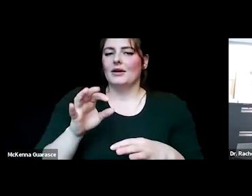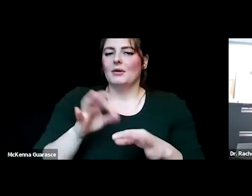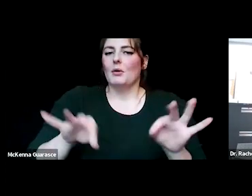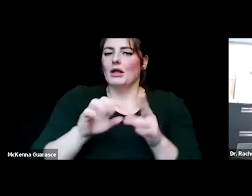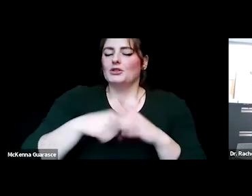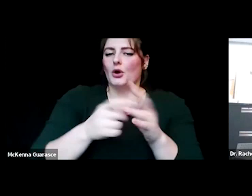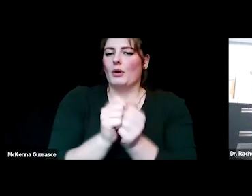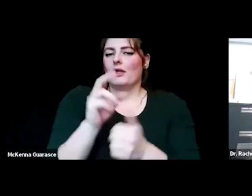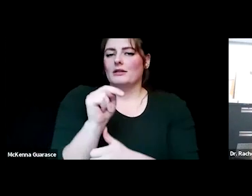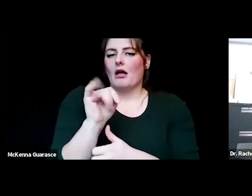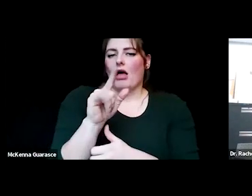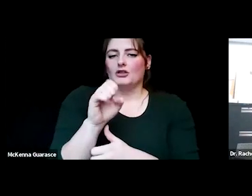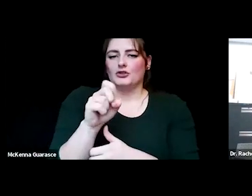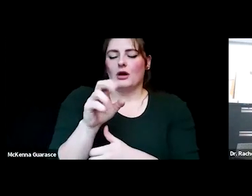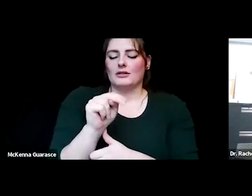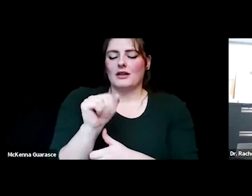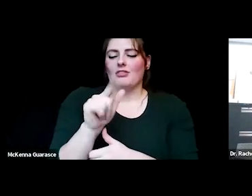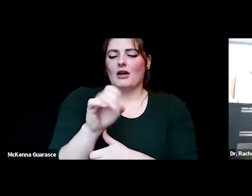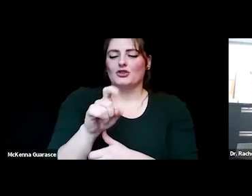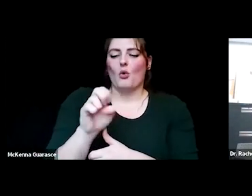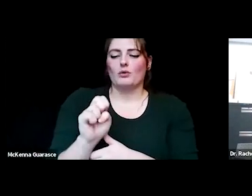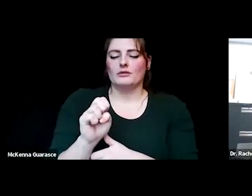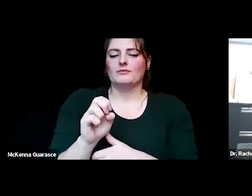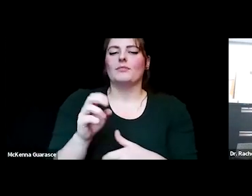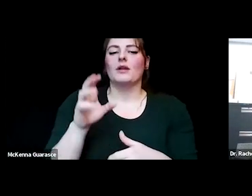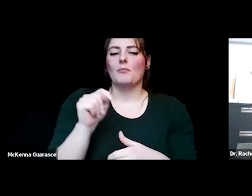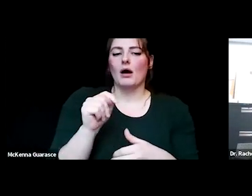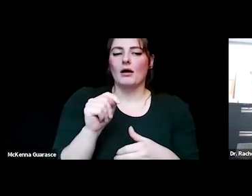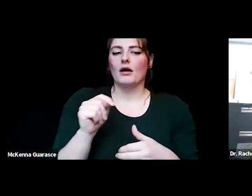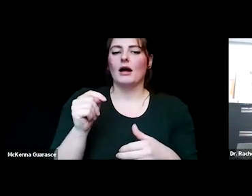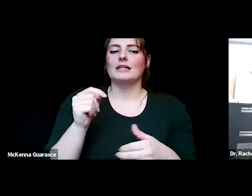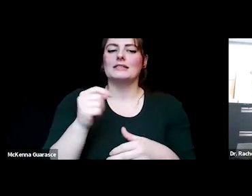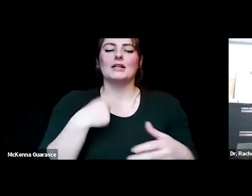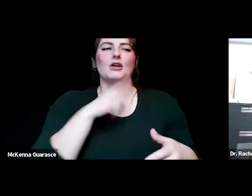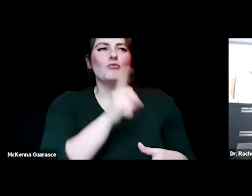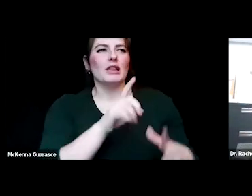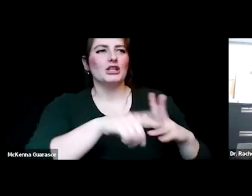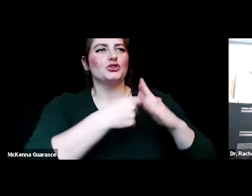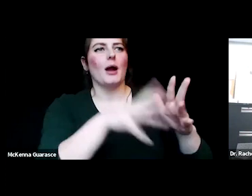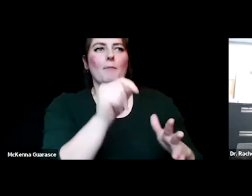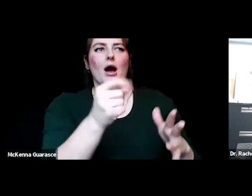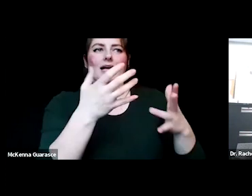lo que nos permitió iniciar, pero se trata de mucho más que eso. Y como dijo el señor en el video,